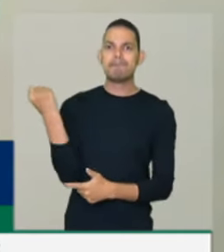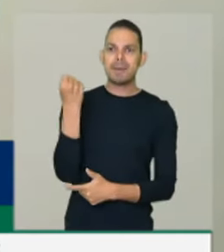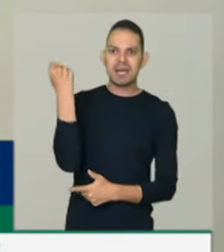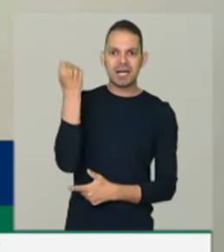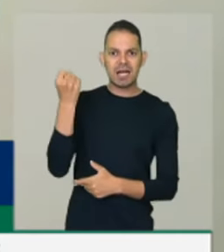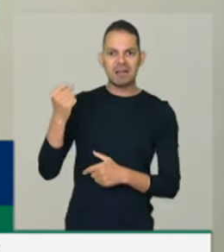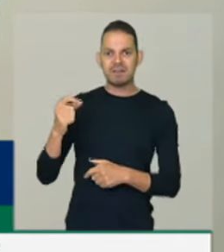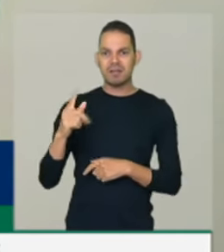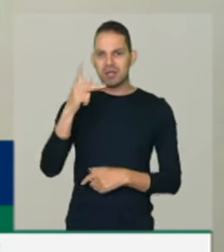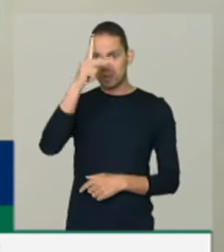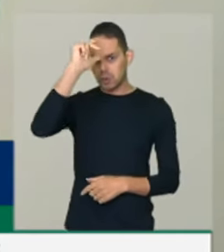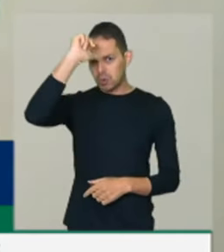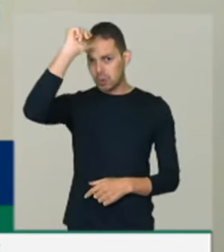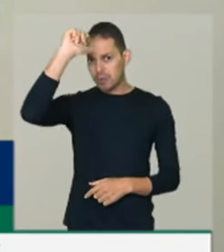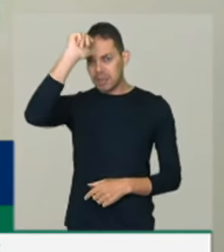EXPERIÊNCIA NO SUS E FALHOU INCLUSIVE NA ÁREA QUE ELE